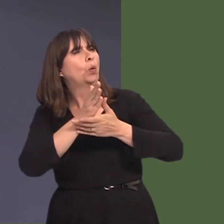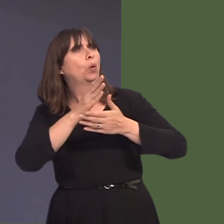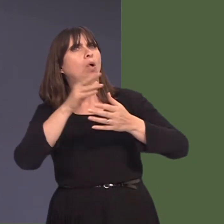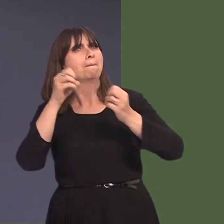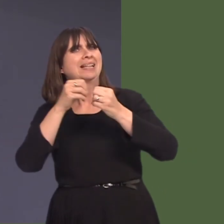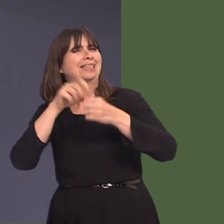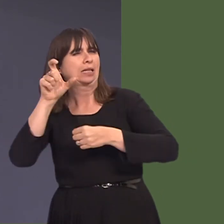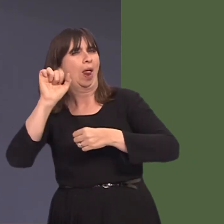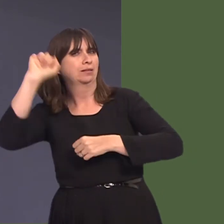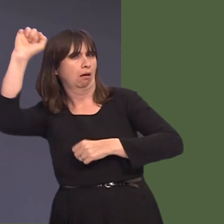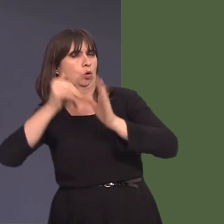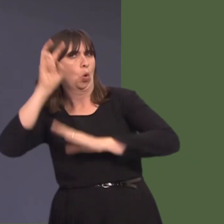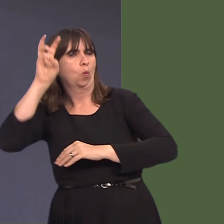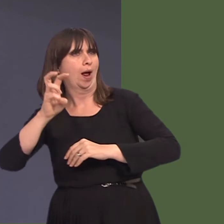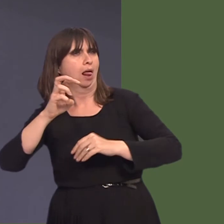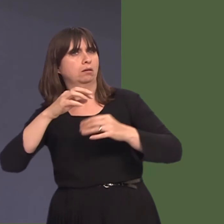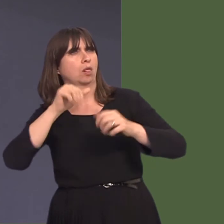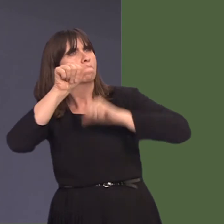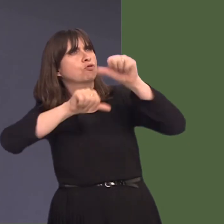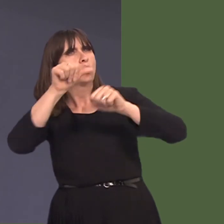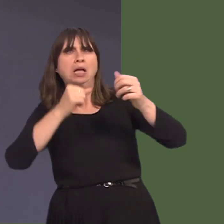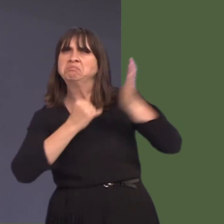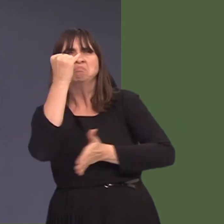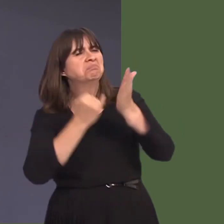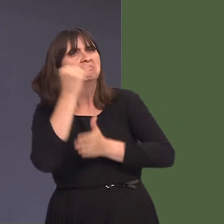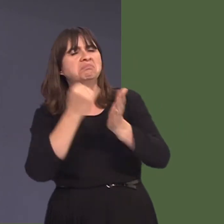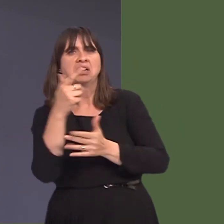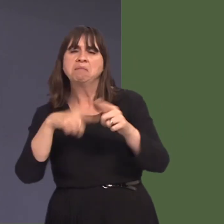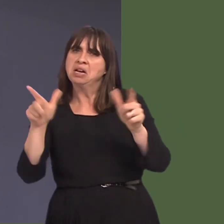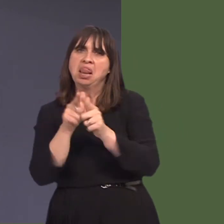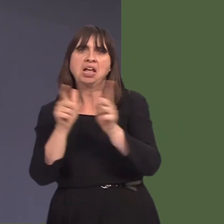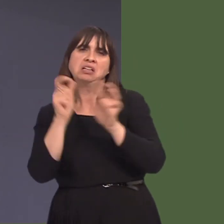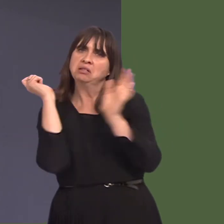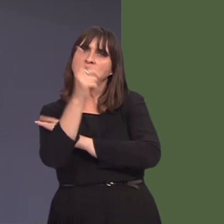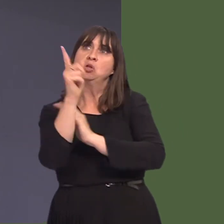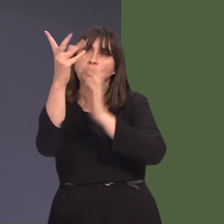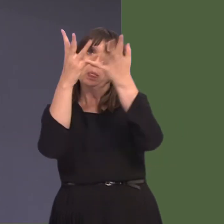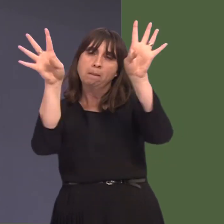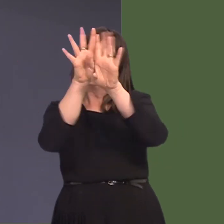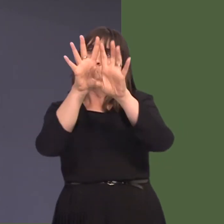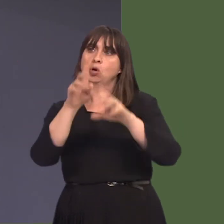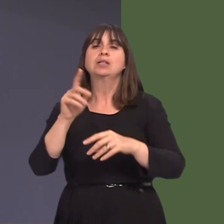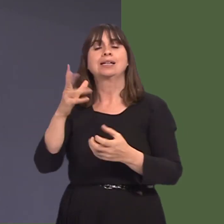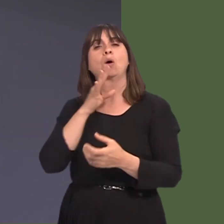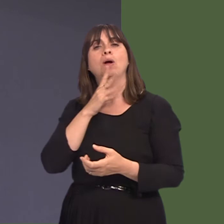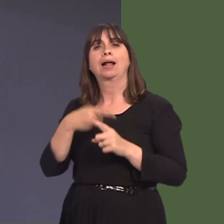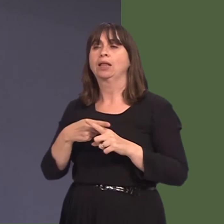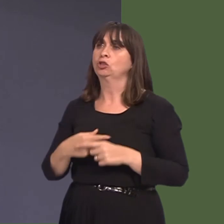nhw wedi ysgrifennu llythyr at y bwrdd, ac mi ddyfynnaf i'n sydyn o hwnnw: Llyr Gruffydd AM: 'It's a disgraceful way for a responsible employer to conduct itself